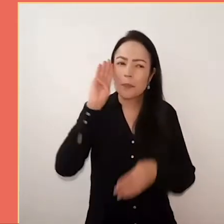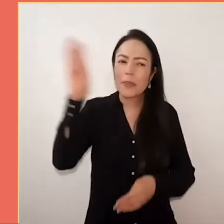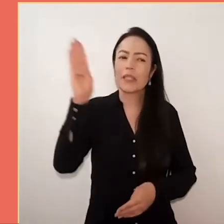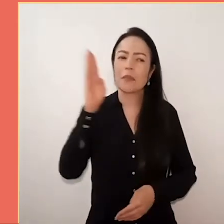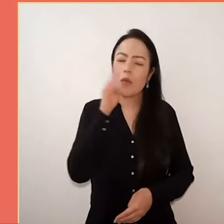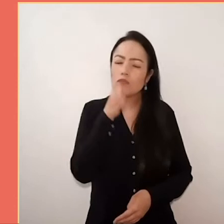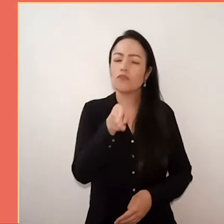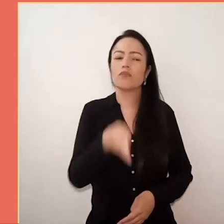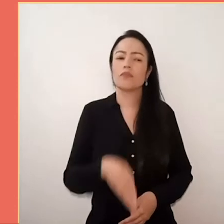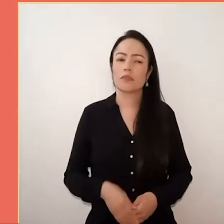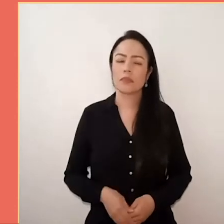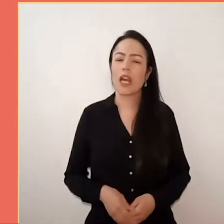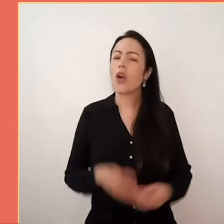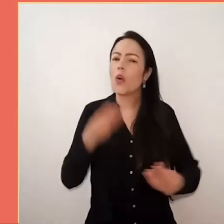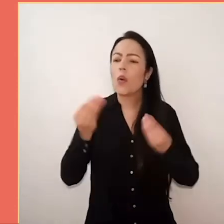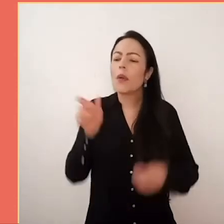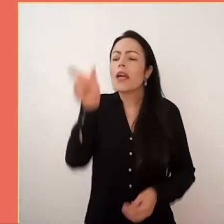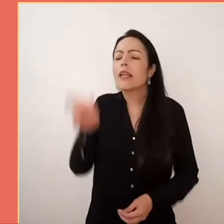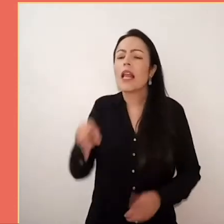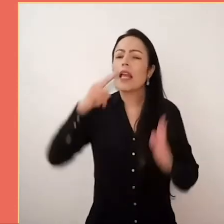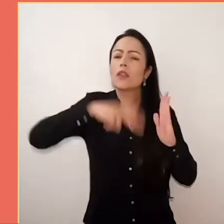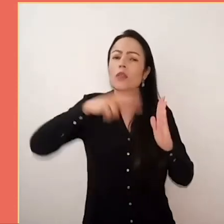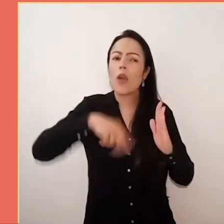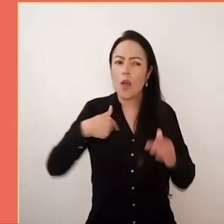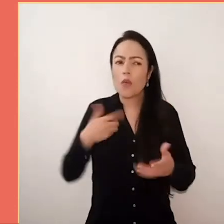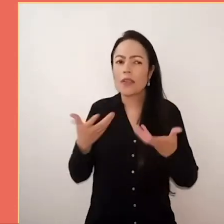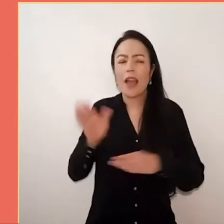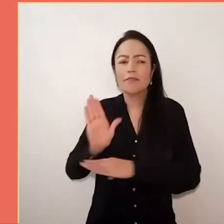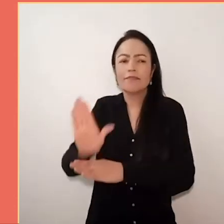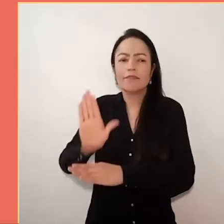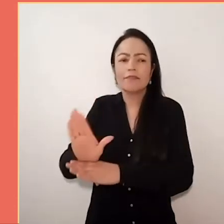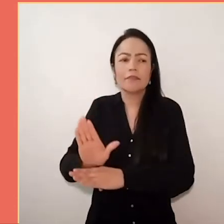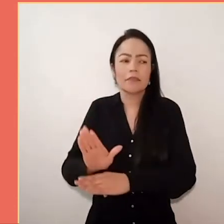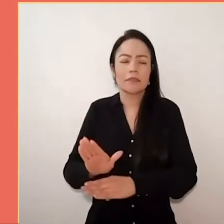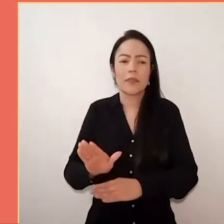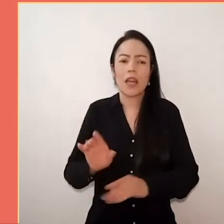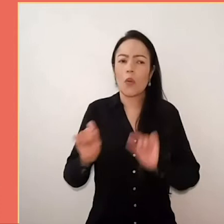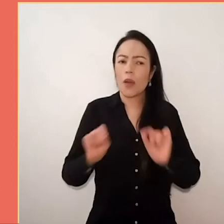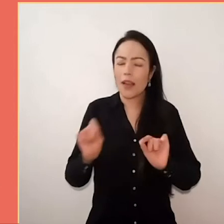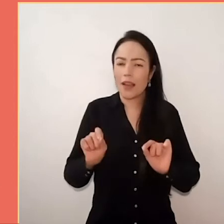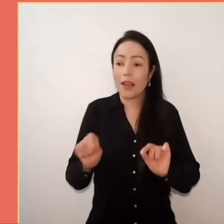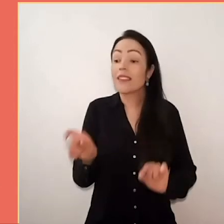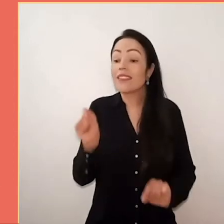Que leitor é esse que a gente quer formar? Ou seja, que leitor é esse? Que leitor é esse